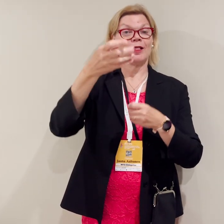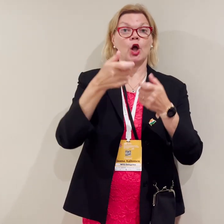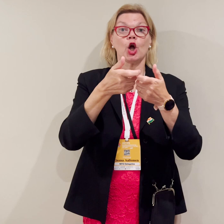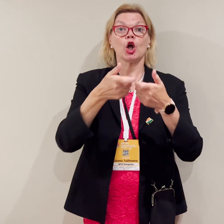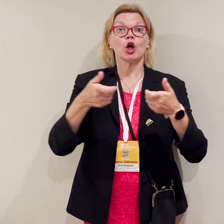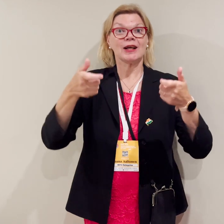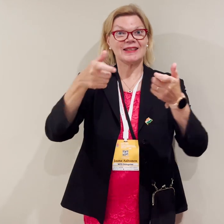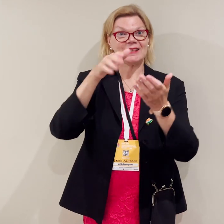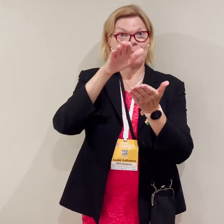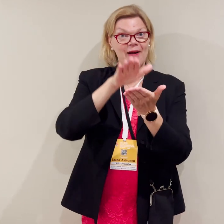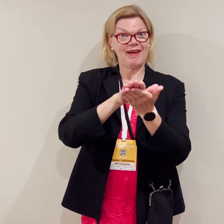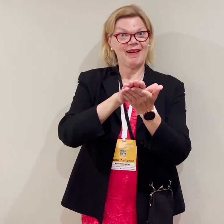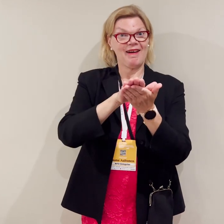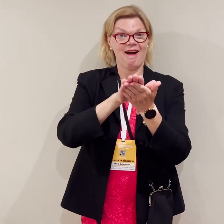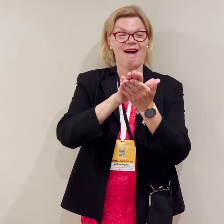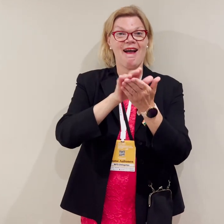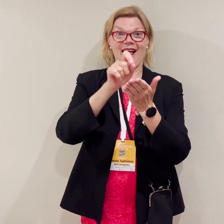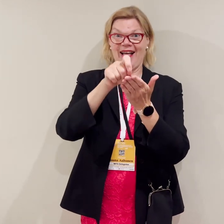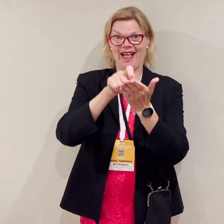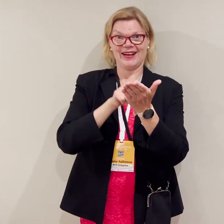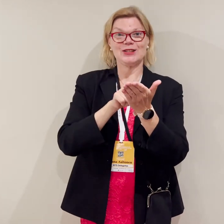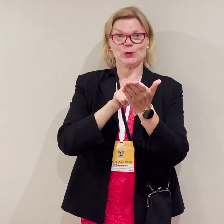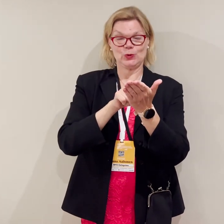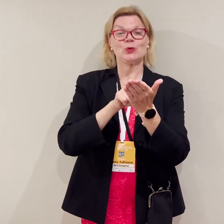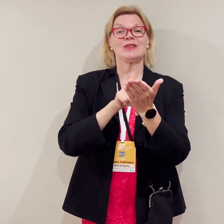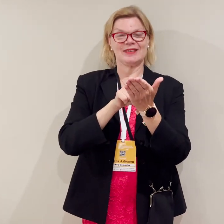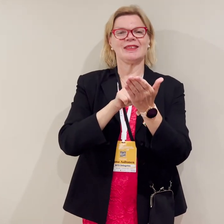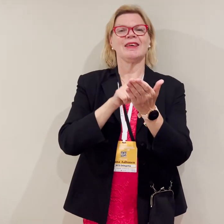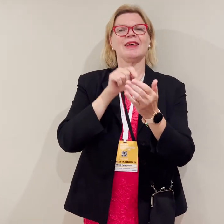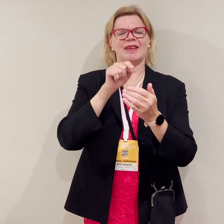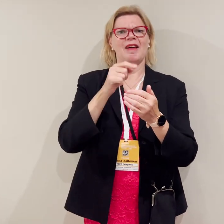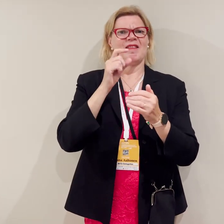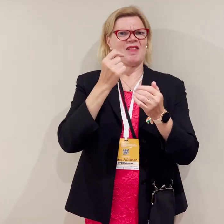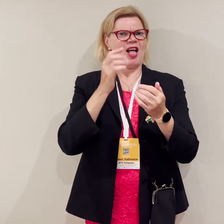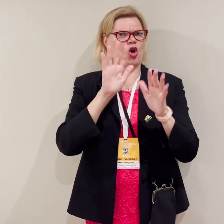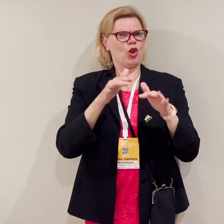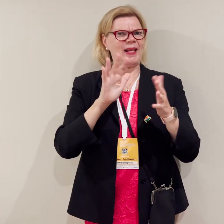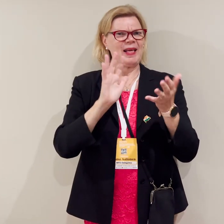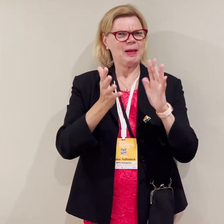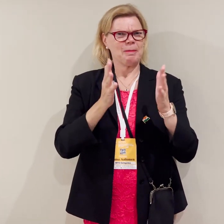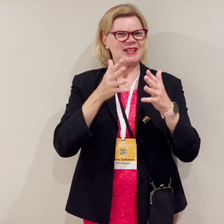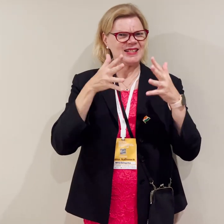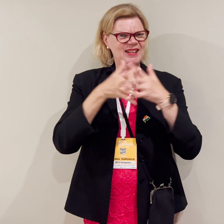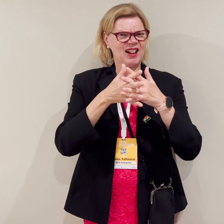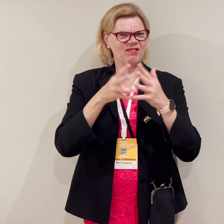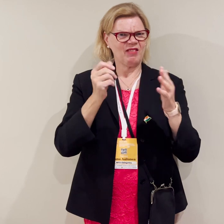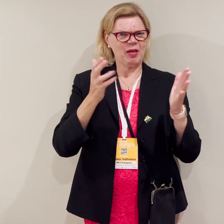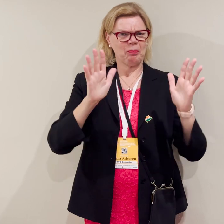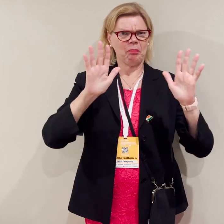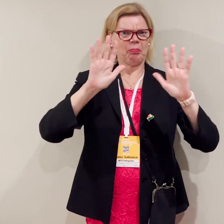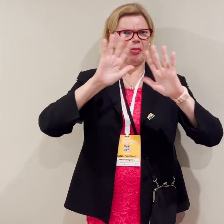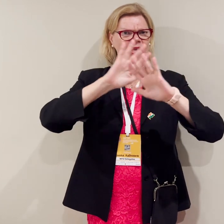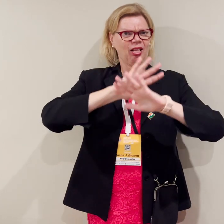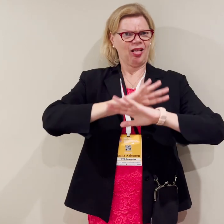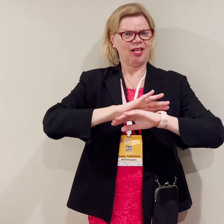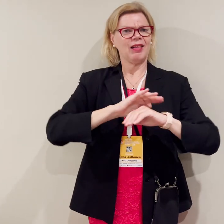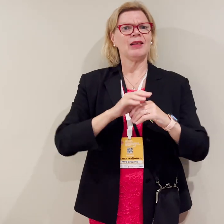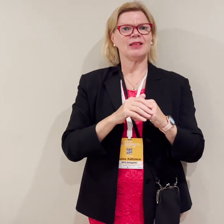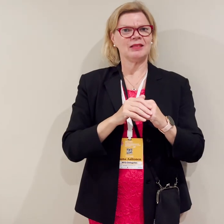maailmankongressin paikan äänestyksestä. Tämä kohta jäi vähän epäselväksi.